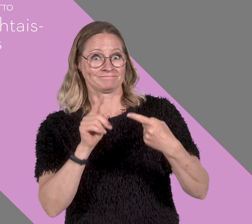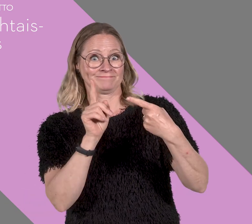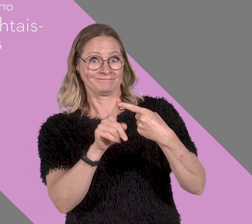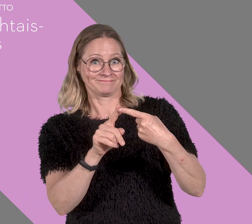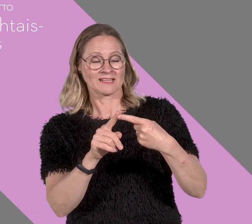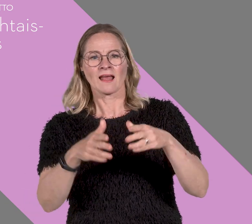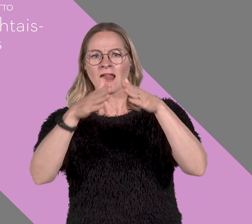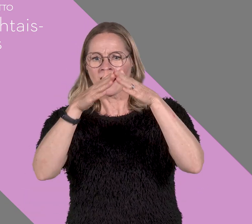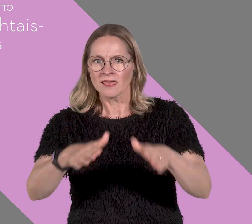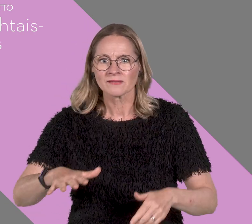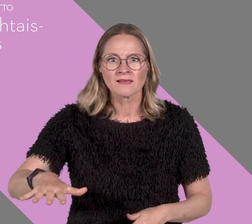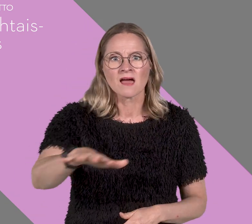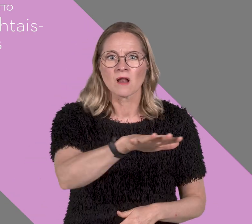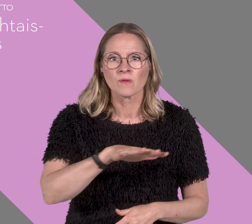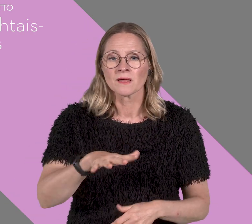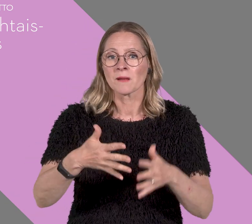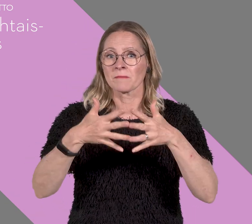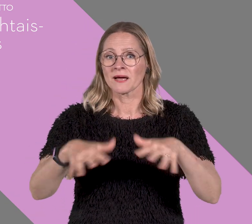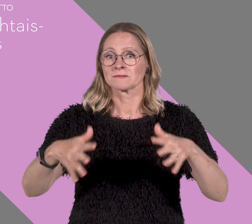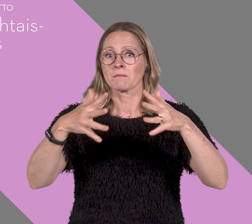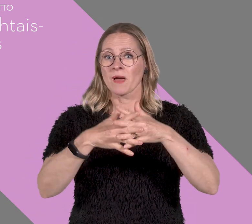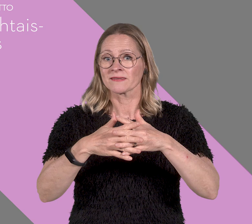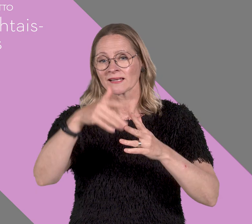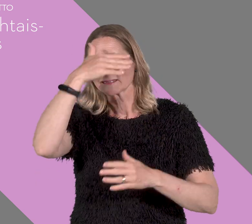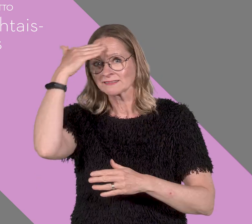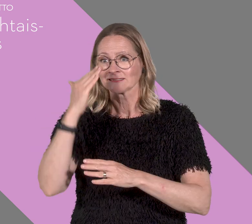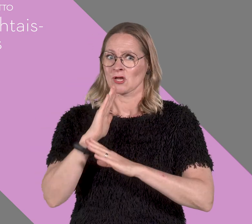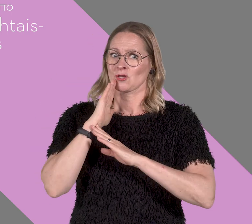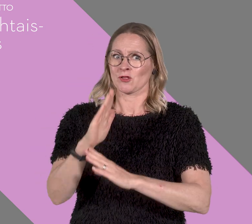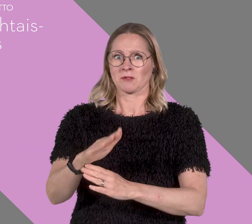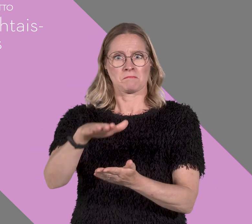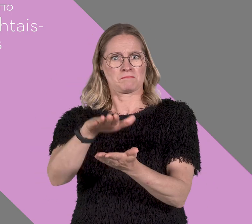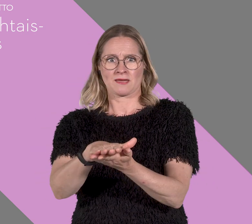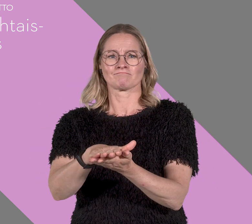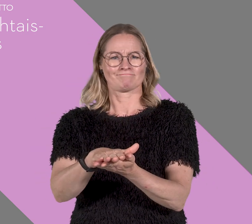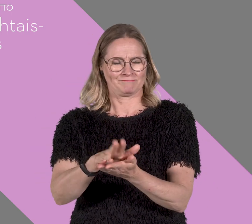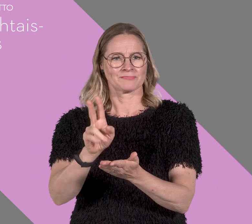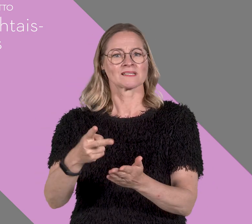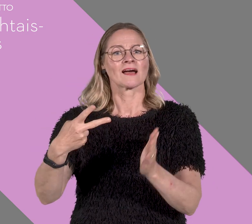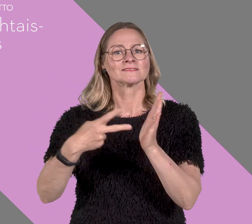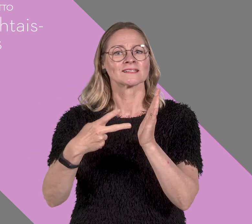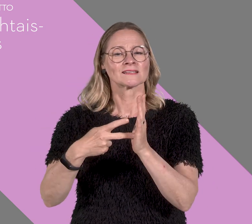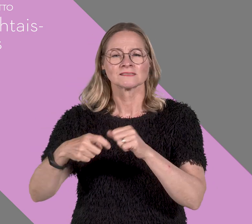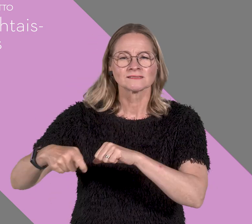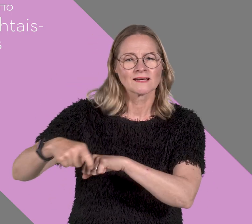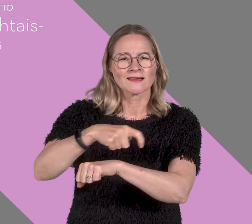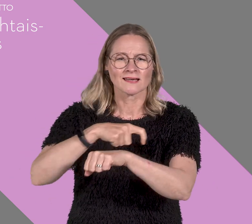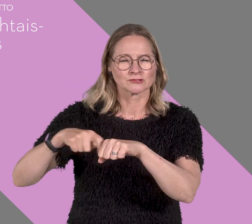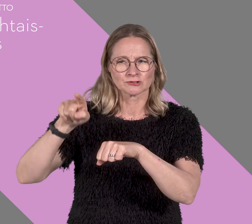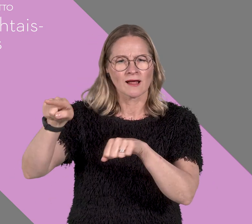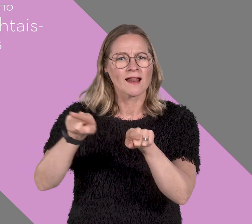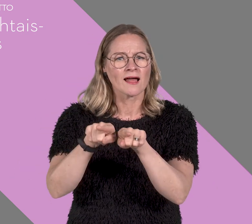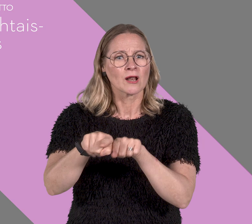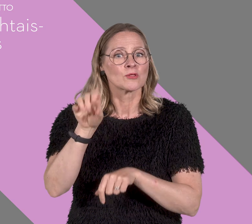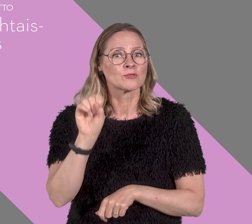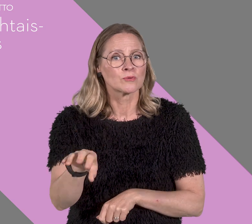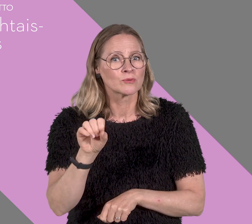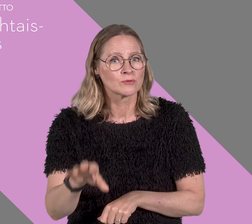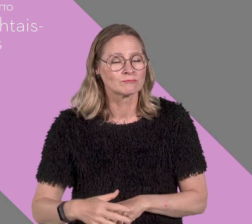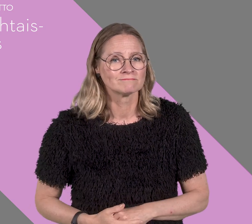Leirintäalue Merimajan kesäkoti sijaitsee Kakskerran saaristossa lähellä Turkua.